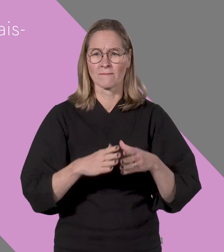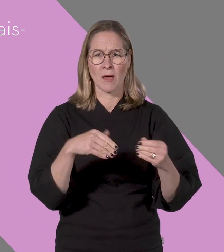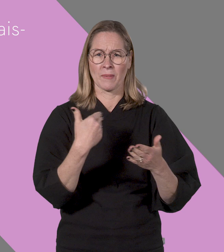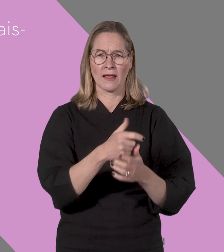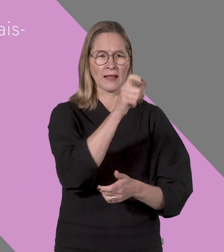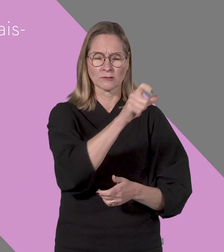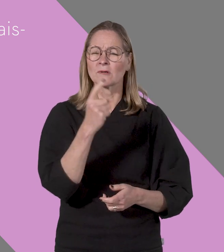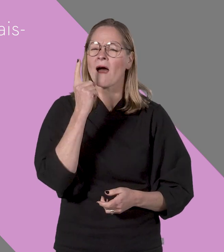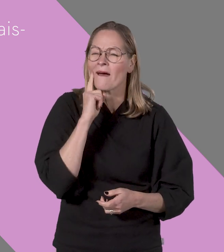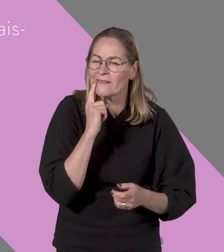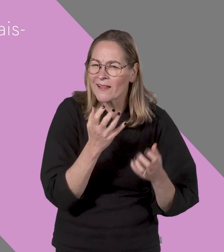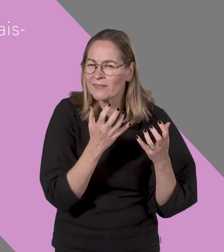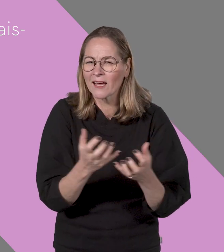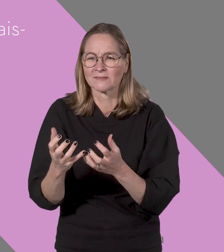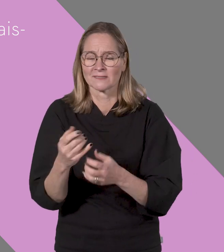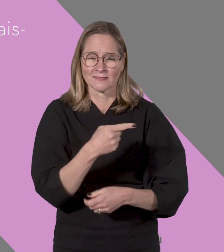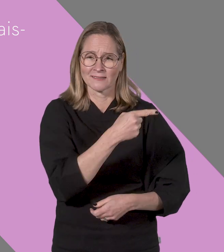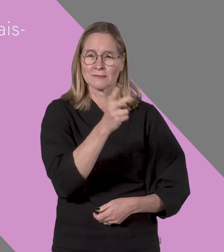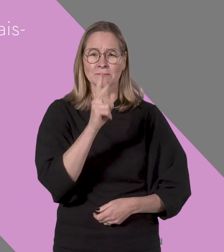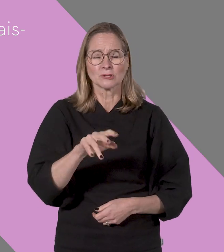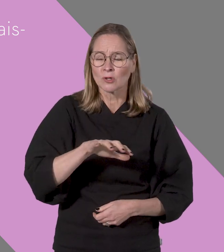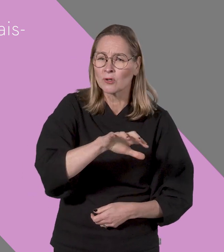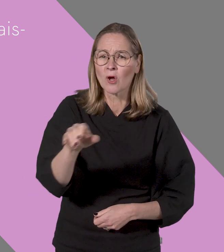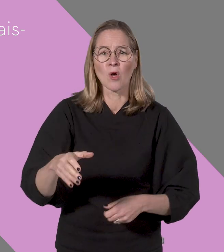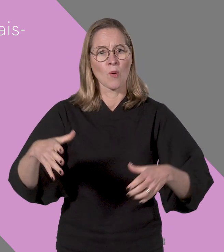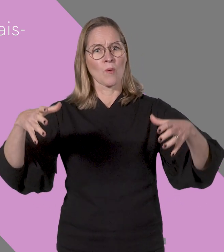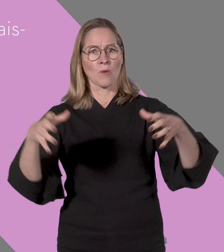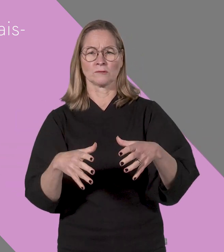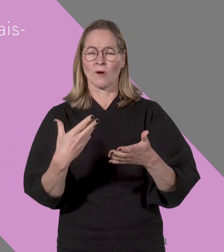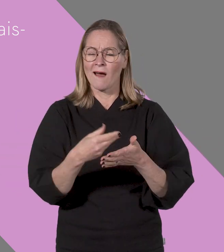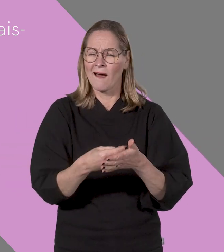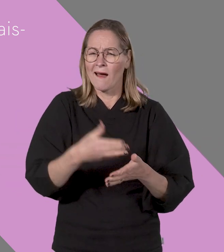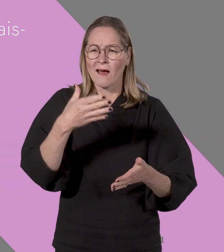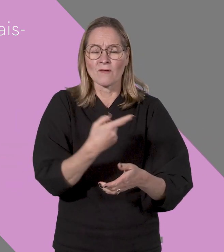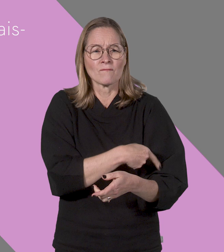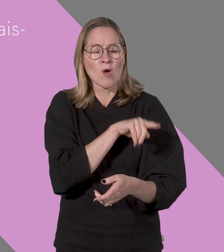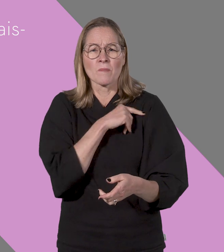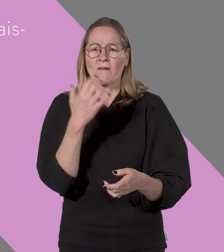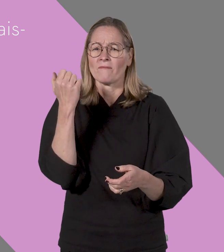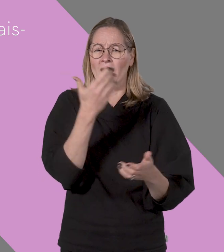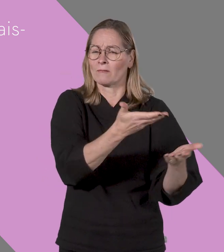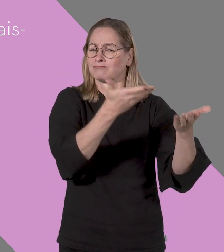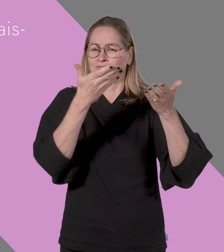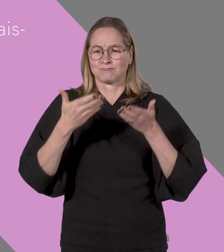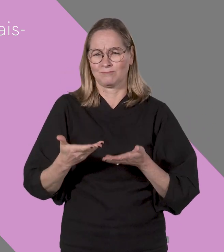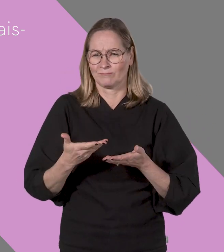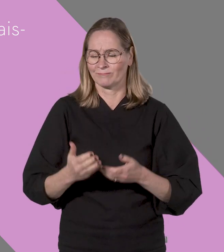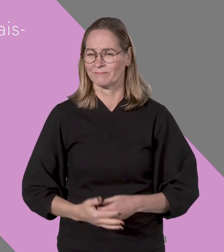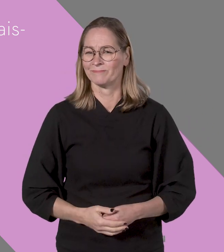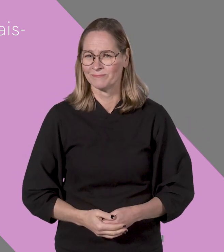Vapaaehtoisia tarvitaan aina, ja he ovat koko yhteisön aarre ja voimavara.